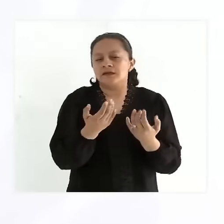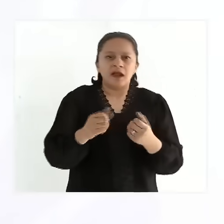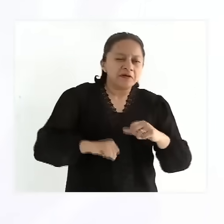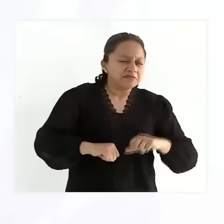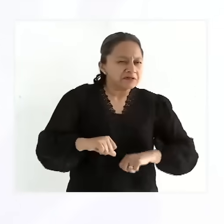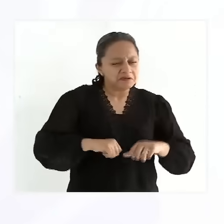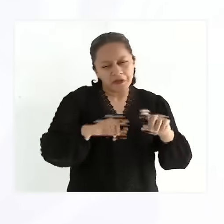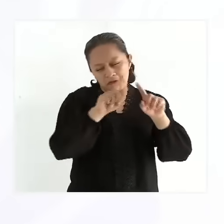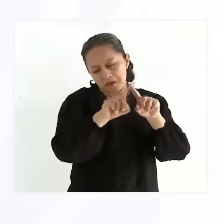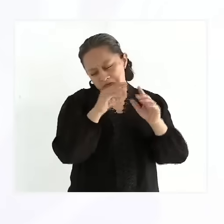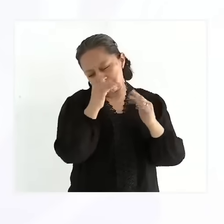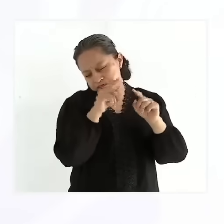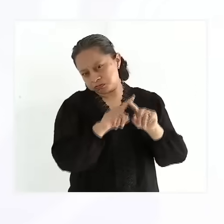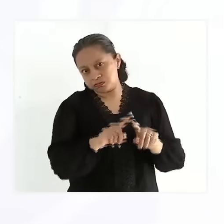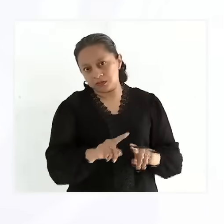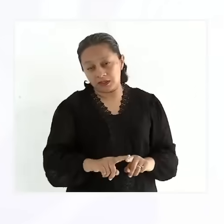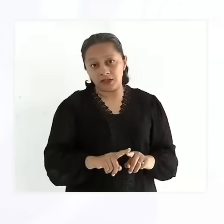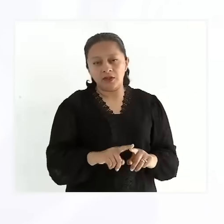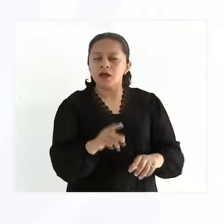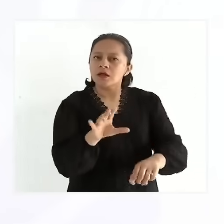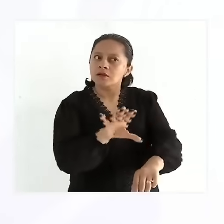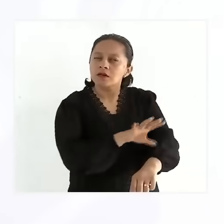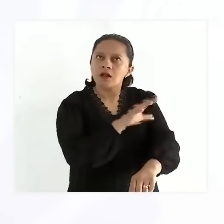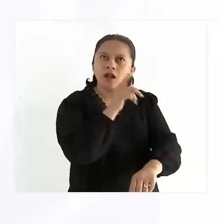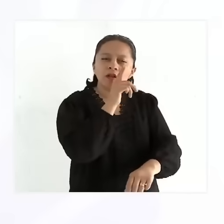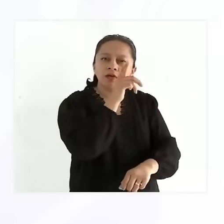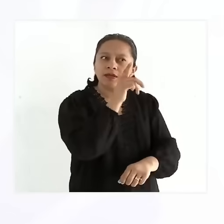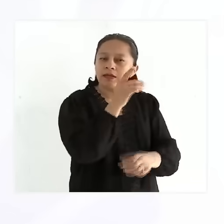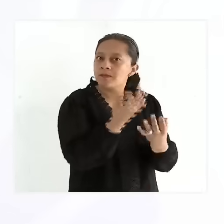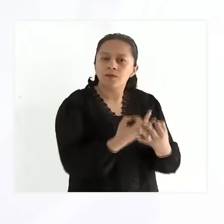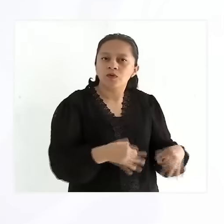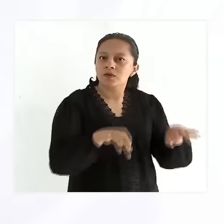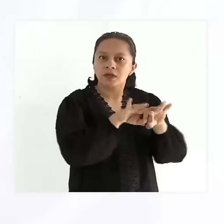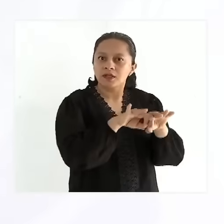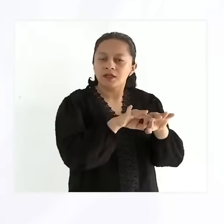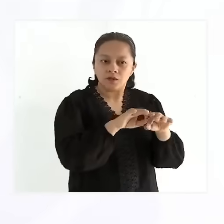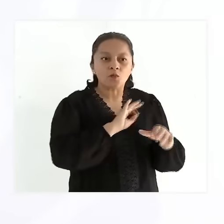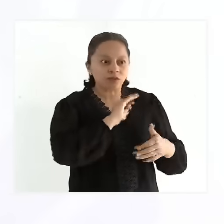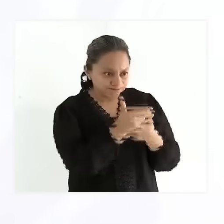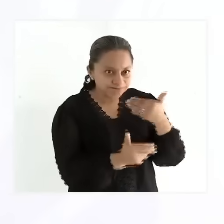en todos los lugares donde la electricidad es indispensable para poder prosperar. Atendemos los